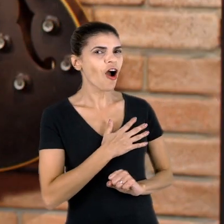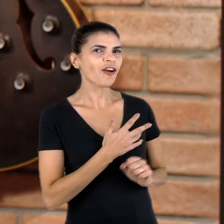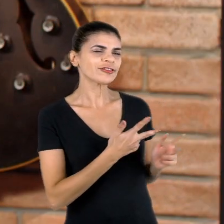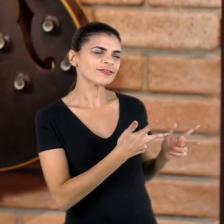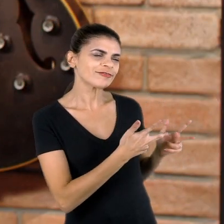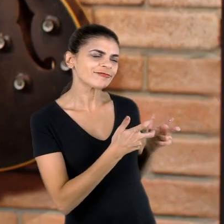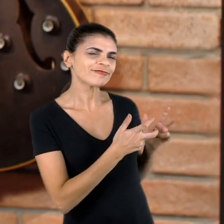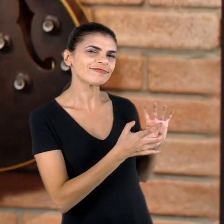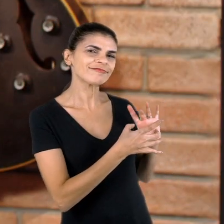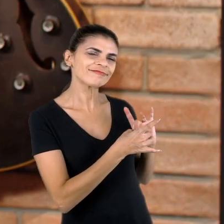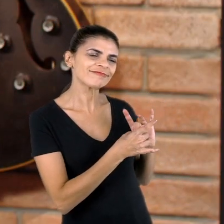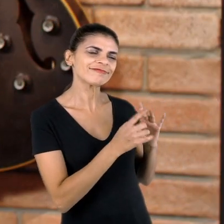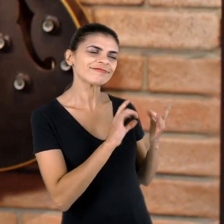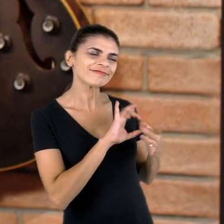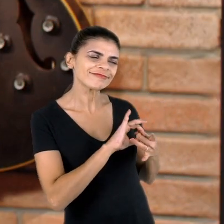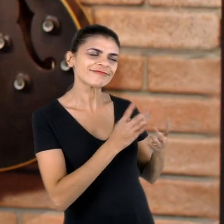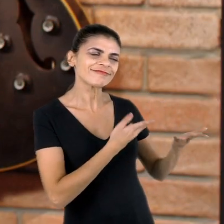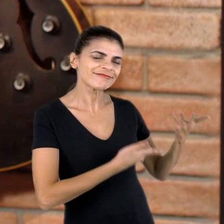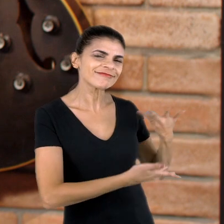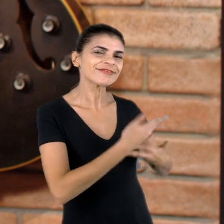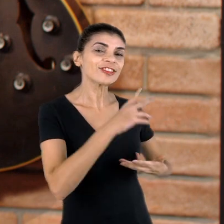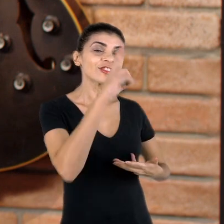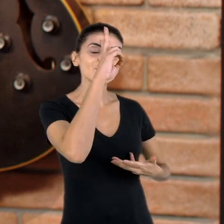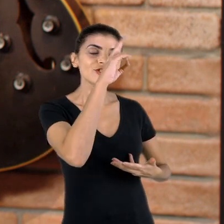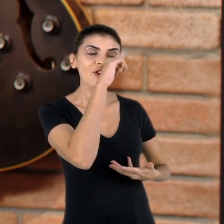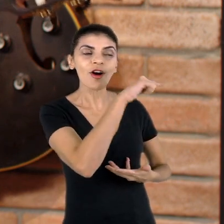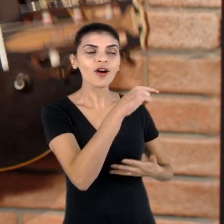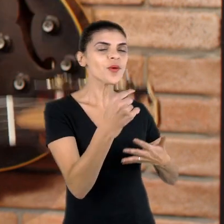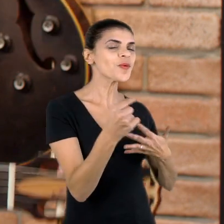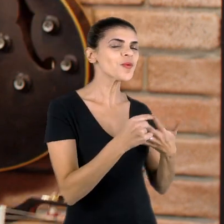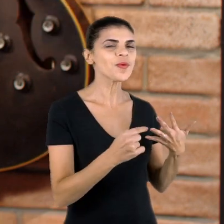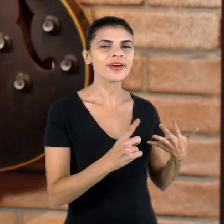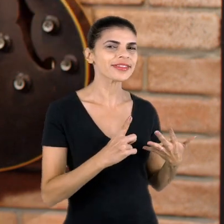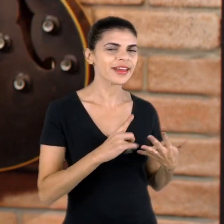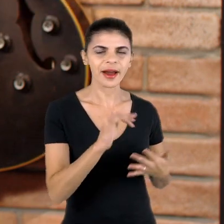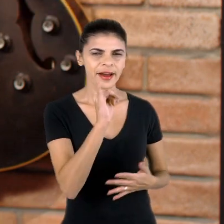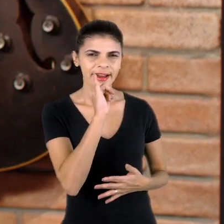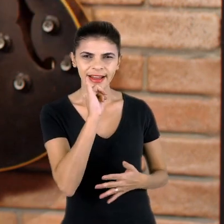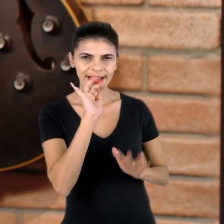Pra ver as histórias que a pessoa tem. Por exemplo, no seu caso...